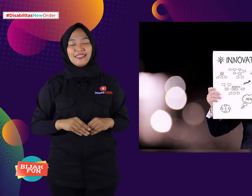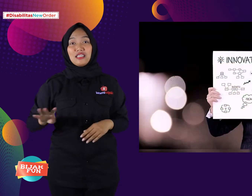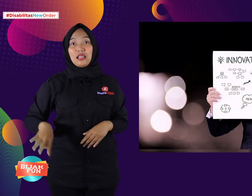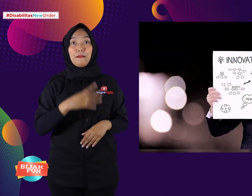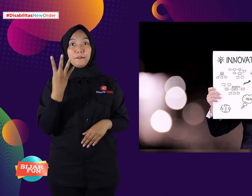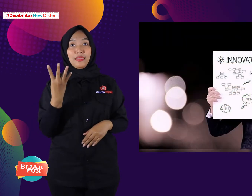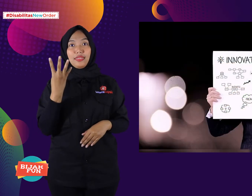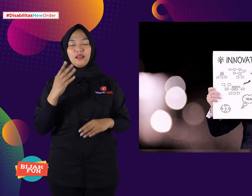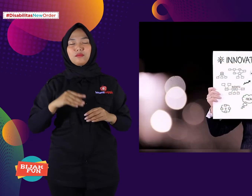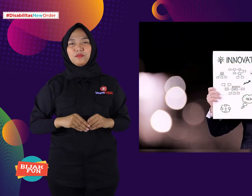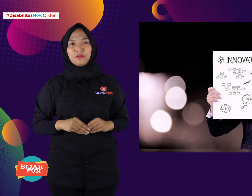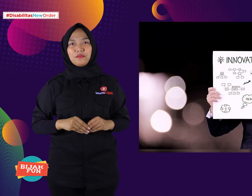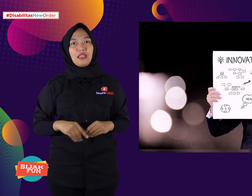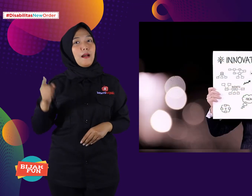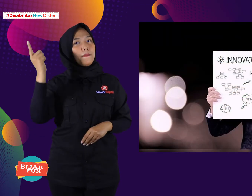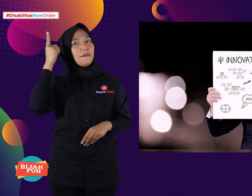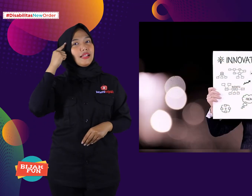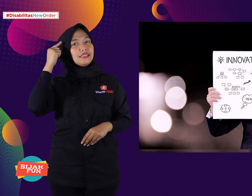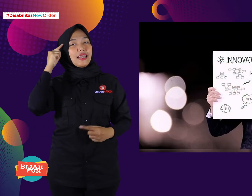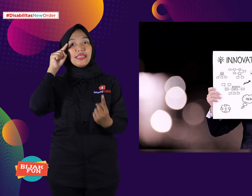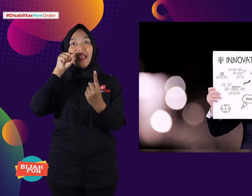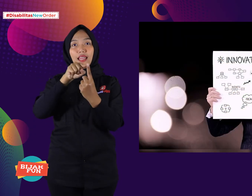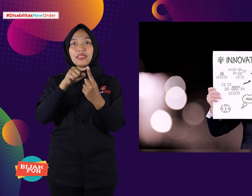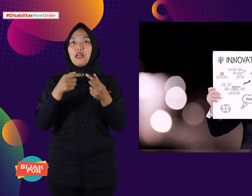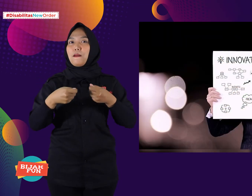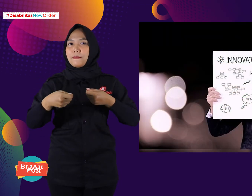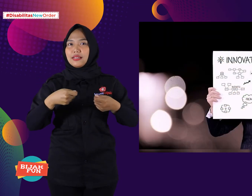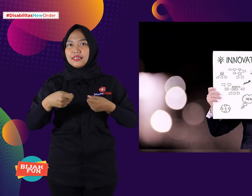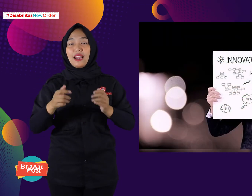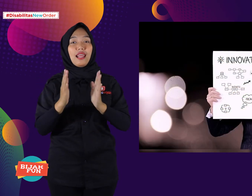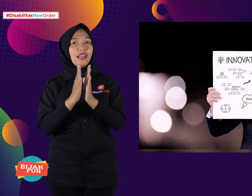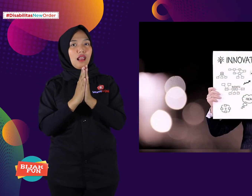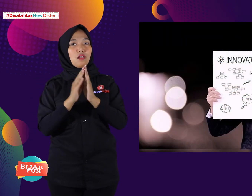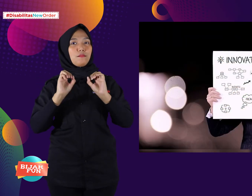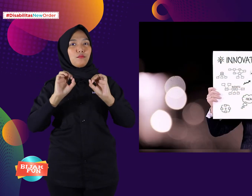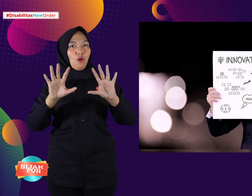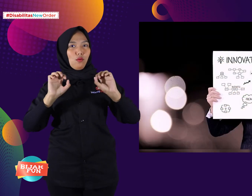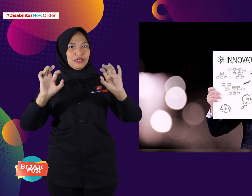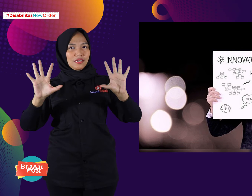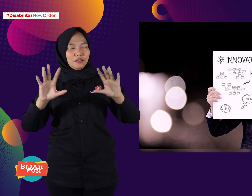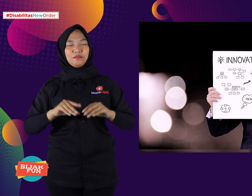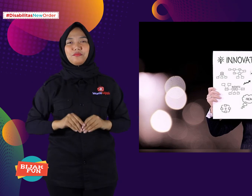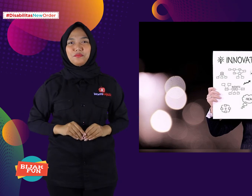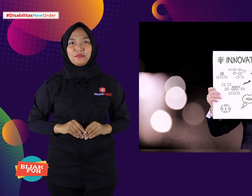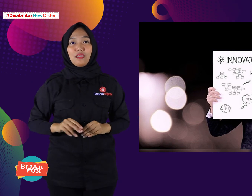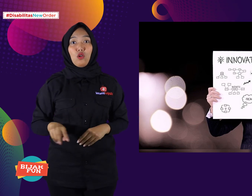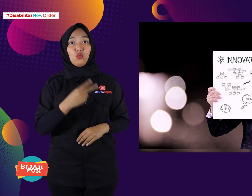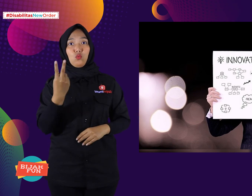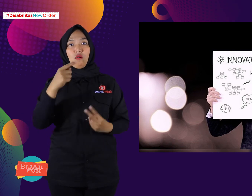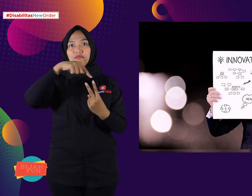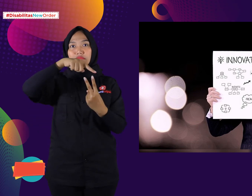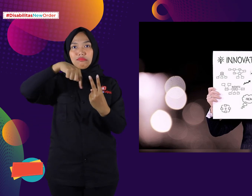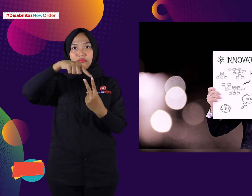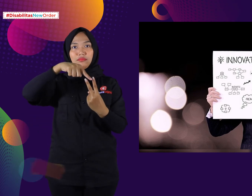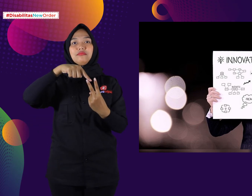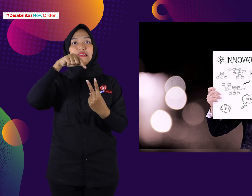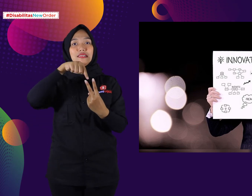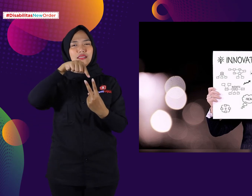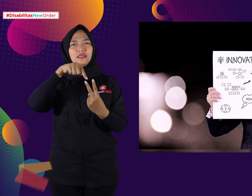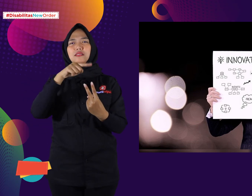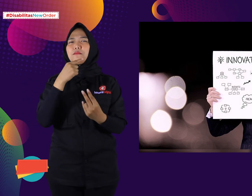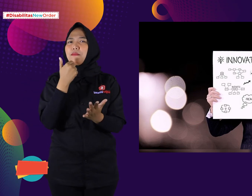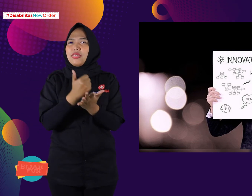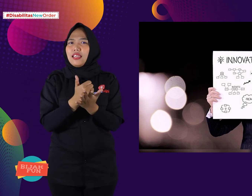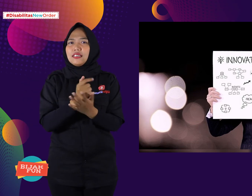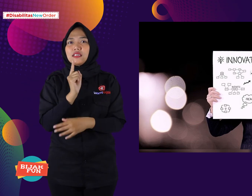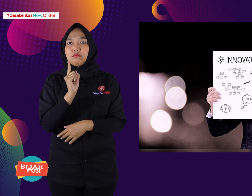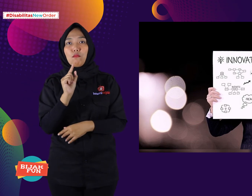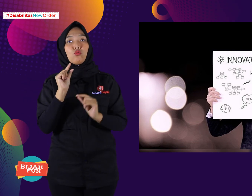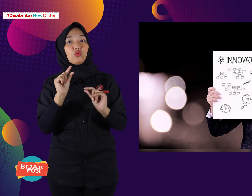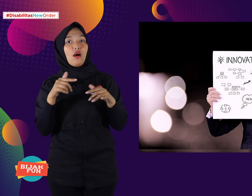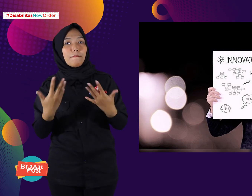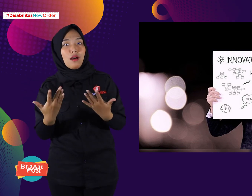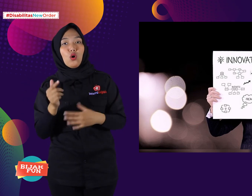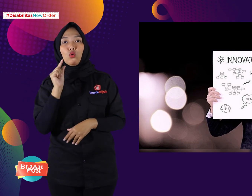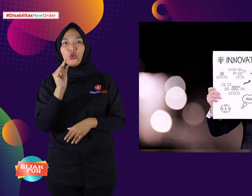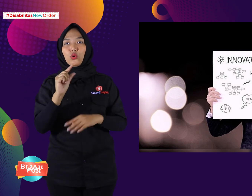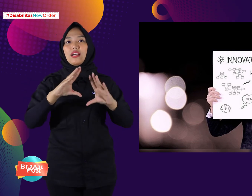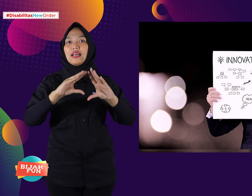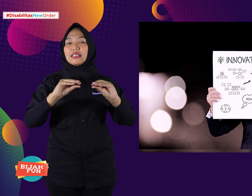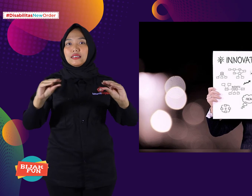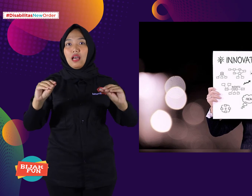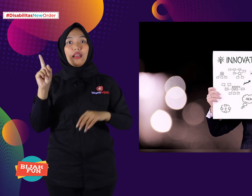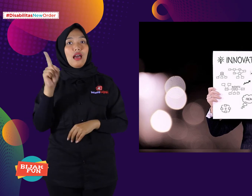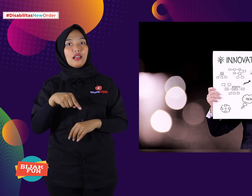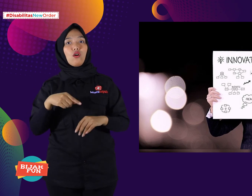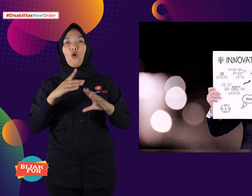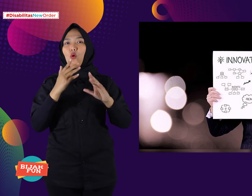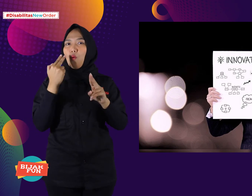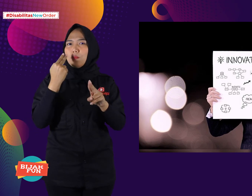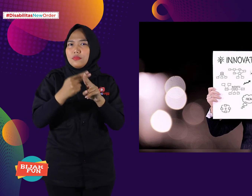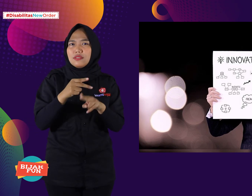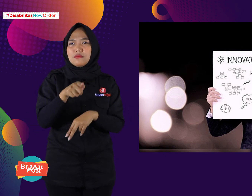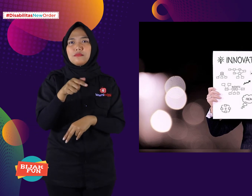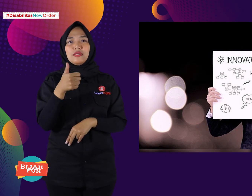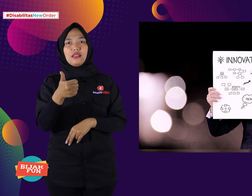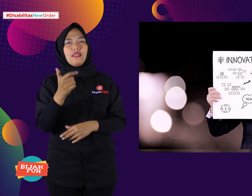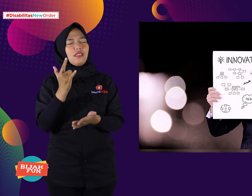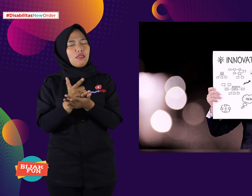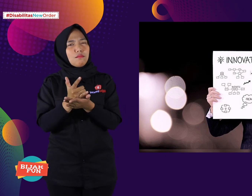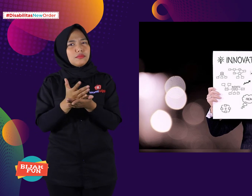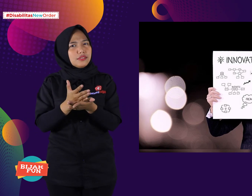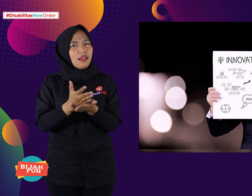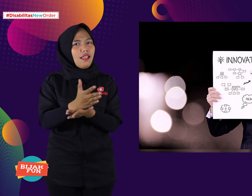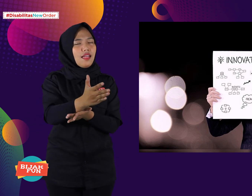4. Pelajari target pasar dan promosi. Dua hal itu penting sebab supaya kerjaan dari hobi kamu bisa tetap jalan.